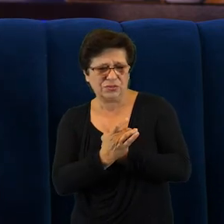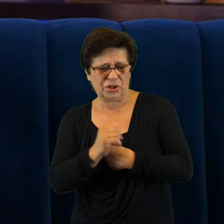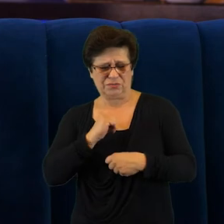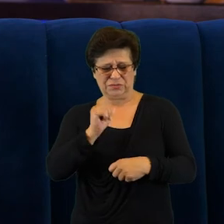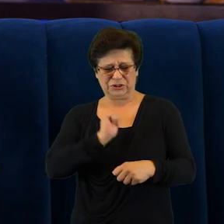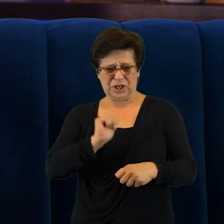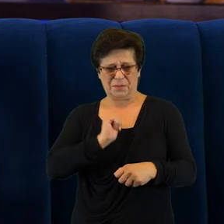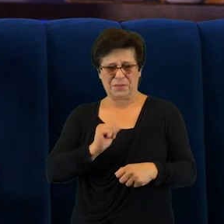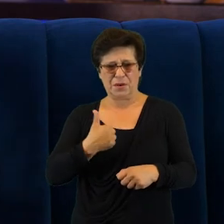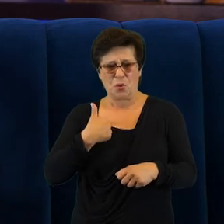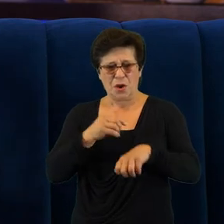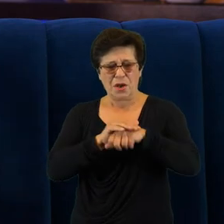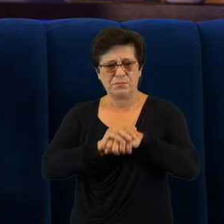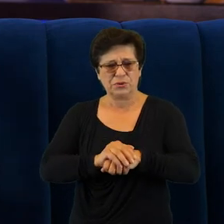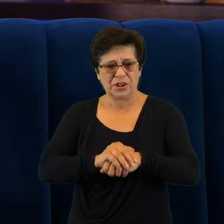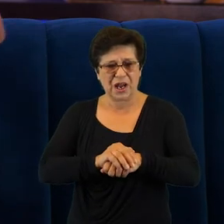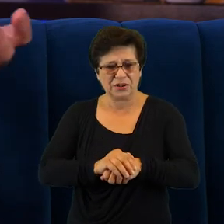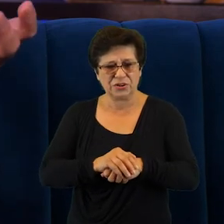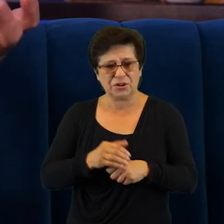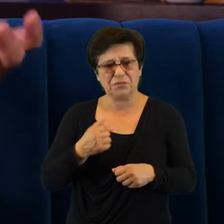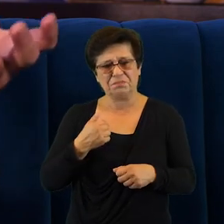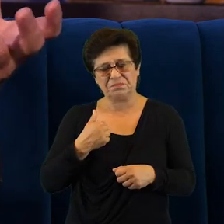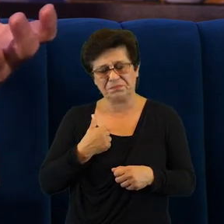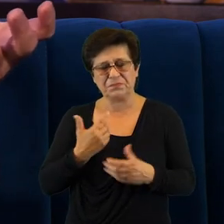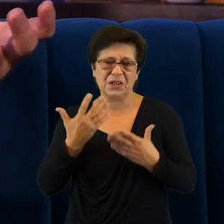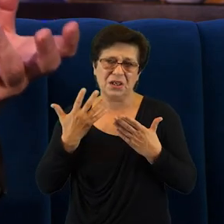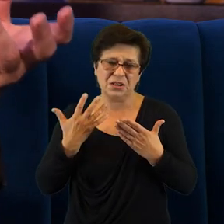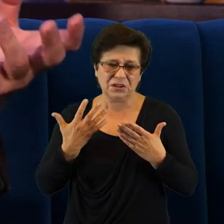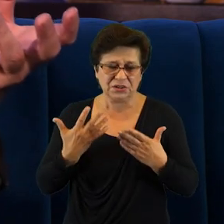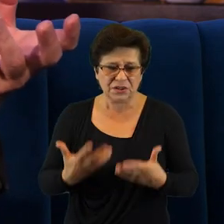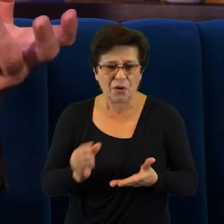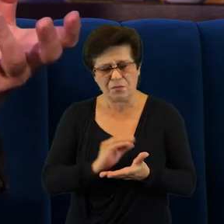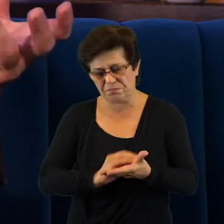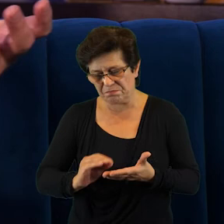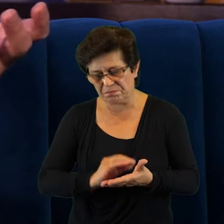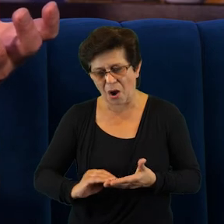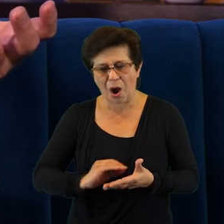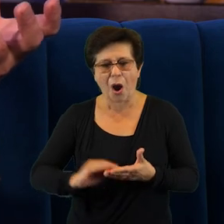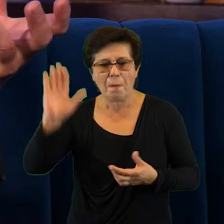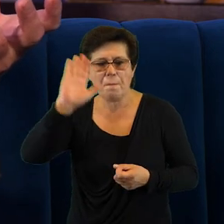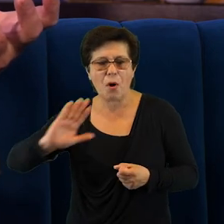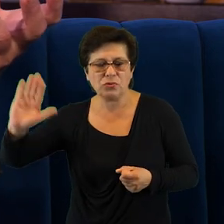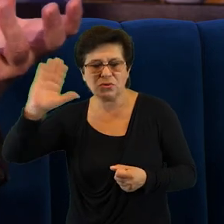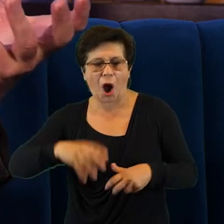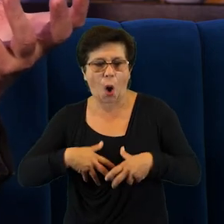Otóż mój przyjaciel postanowił wydać nowy przekład "Boskiej Komedii" Agnieszki Kuciak.